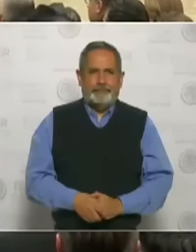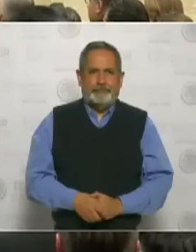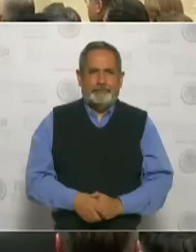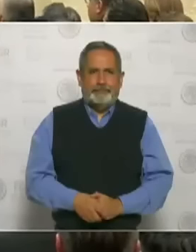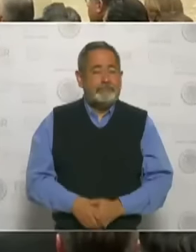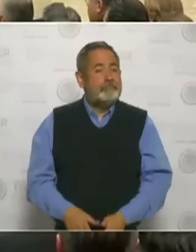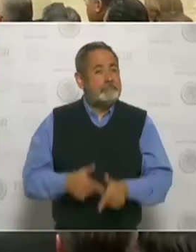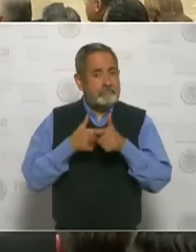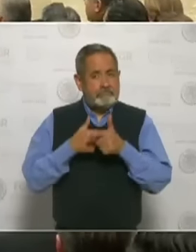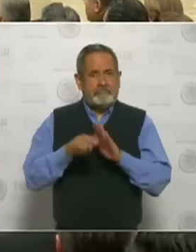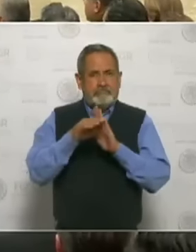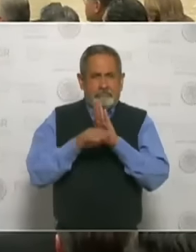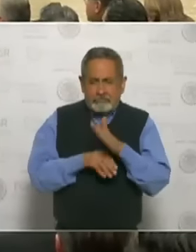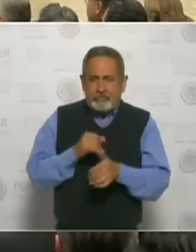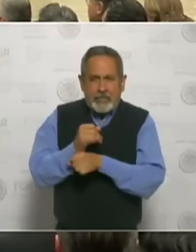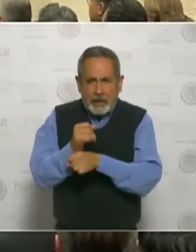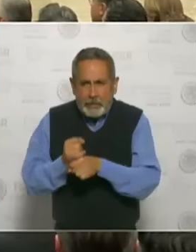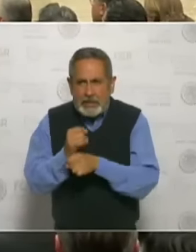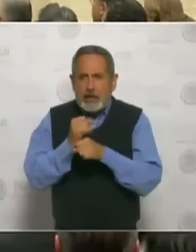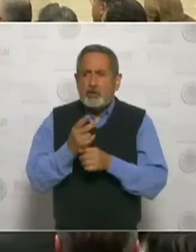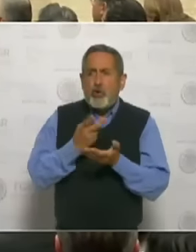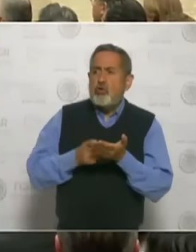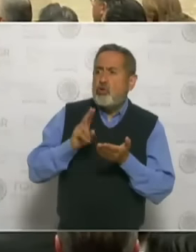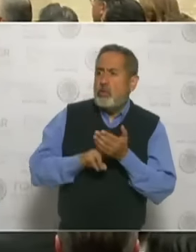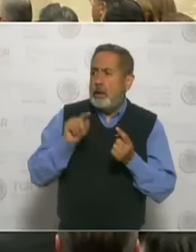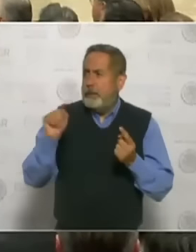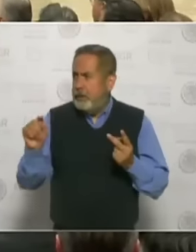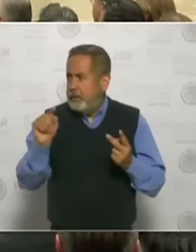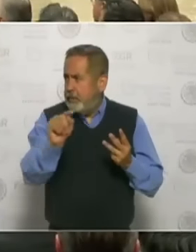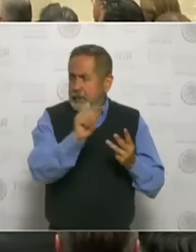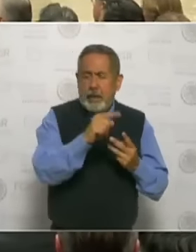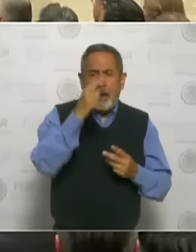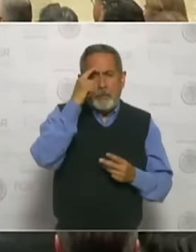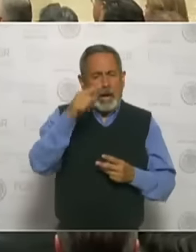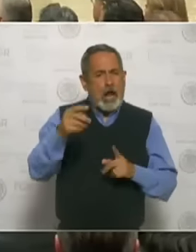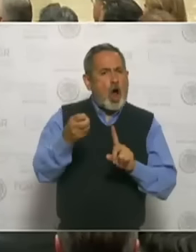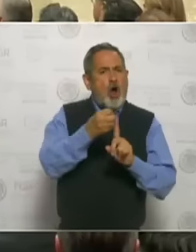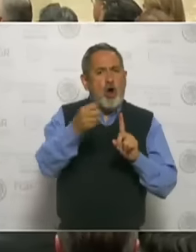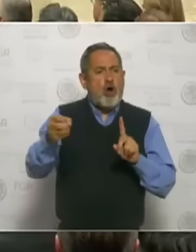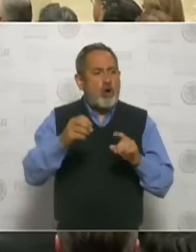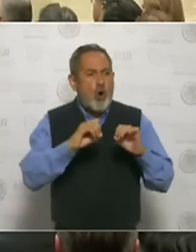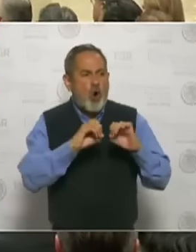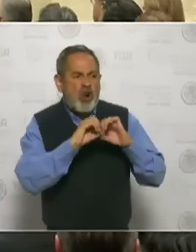desarrollando investigaciones transversales para la desarticulación de organizaciones criminales